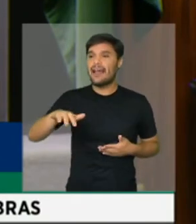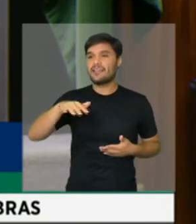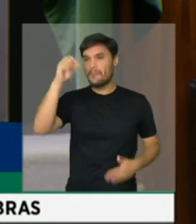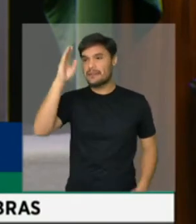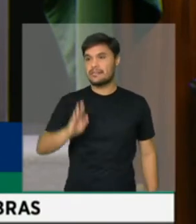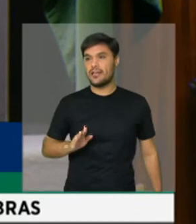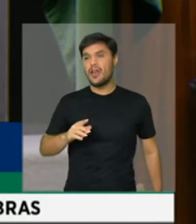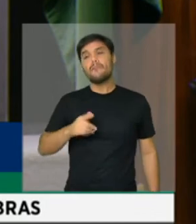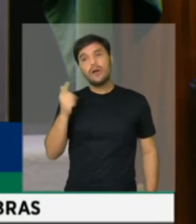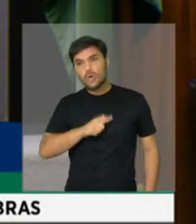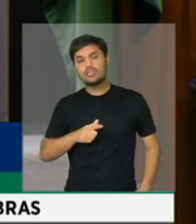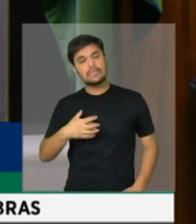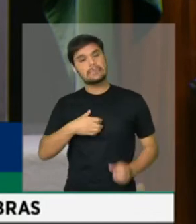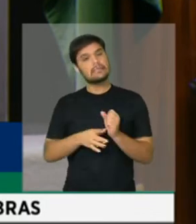2023 NÓS TEREMOS UM ENORME